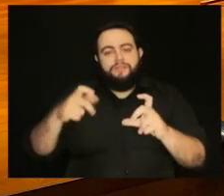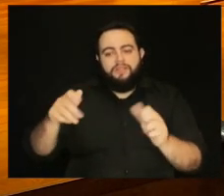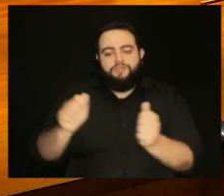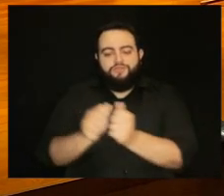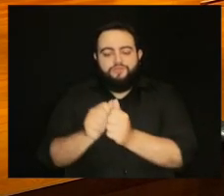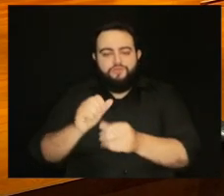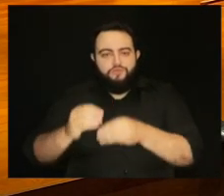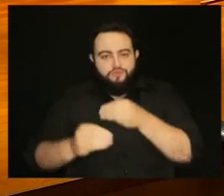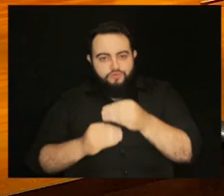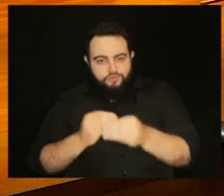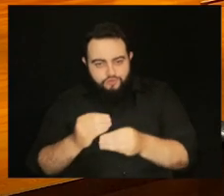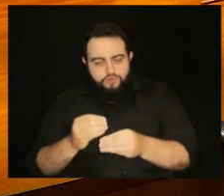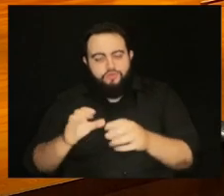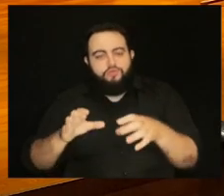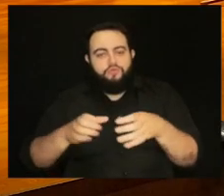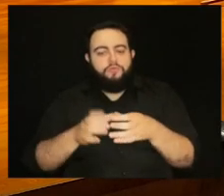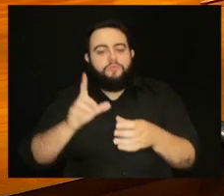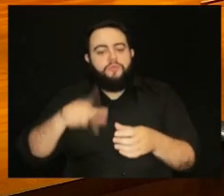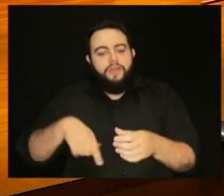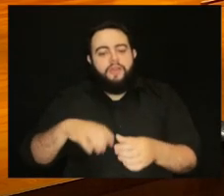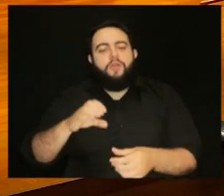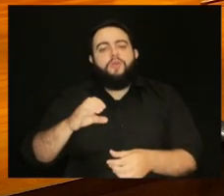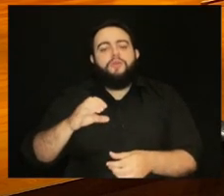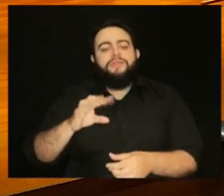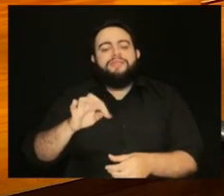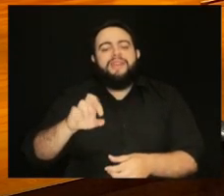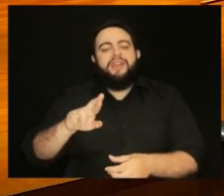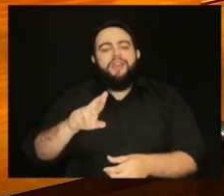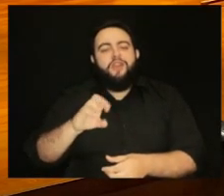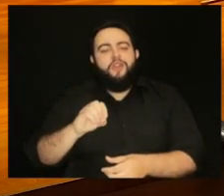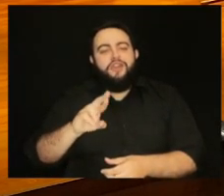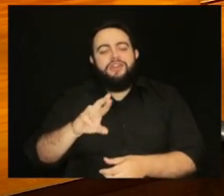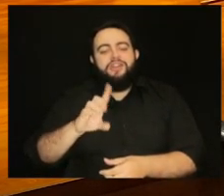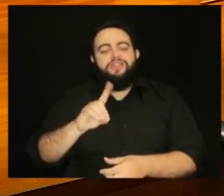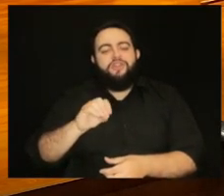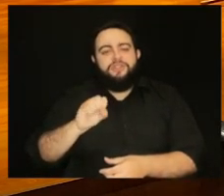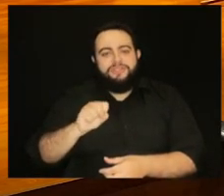era um grupo extraordinário que gravou muito, inclusive é o primeiro dos discos que eu falei